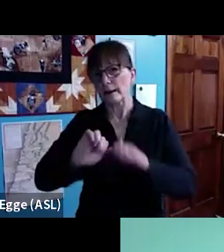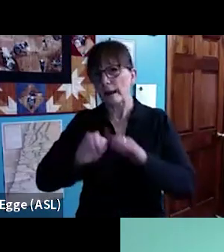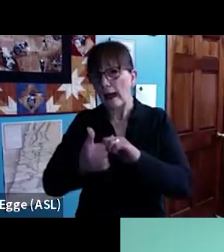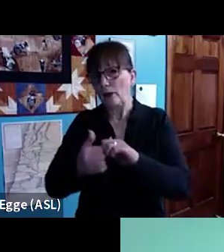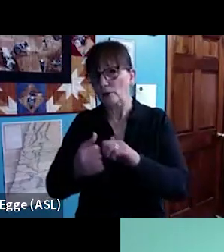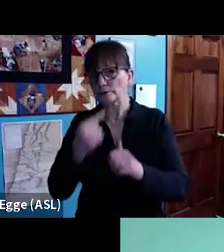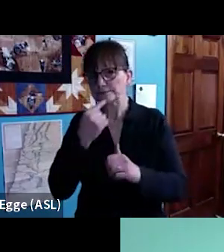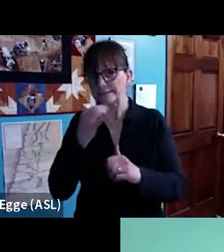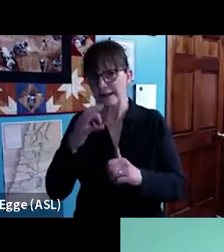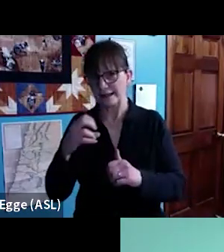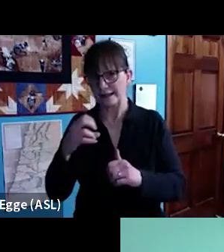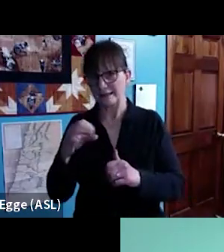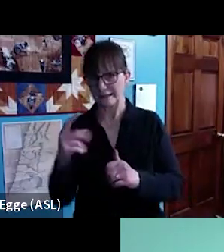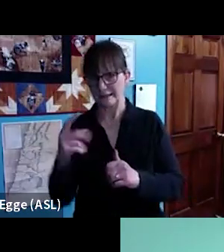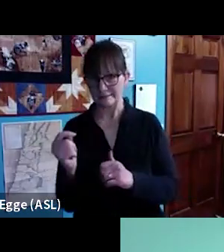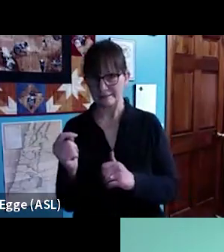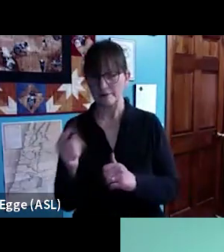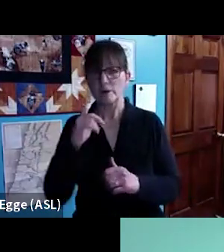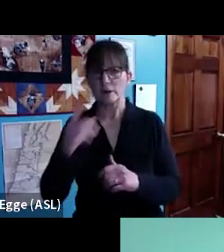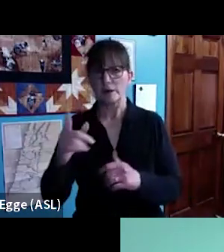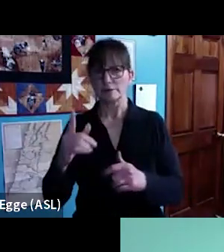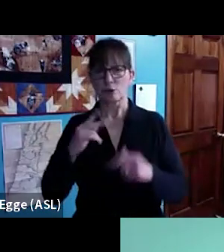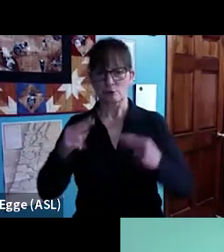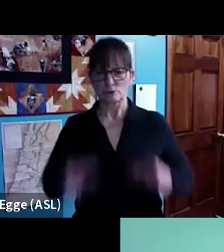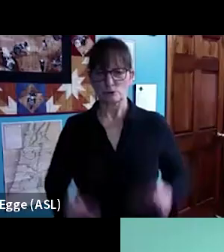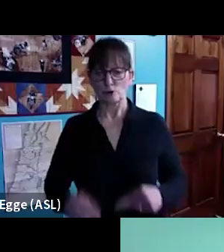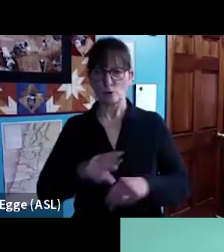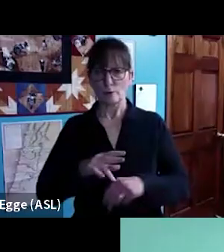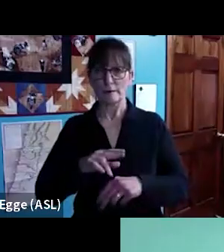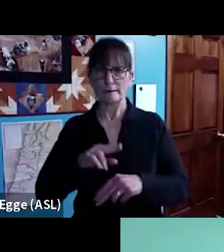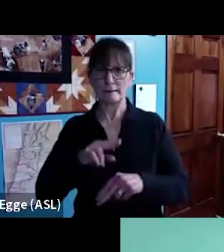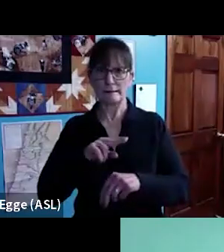de si lo tomaste hace 10 años, tal vez tómalo como repaso, ¿sabes?